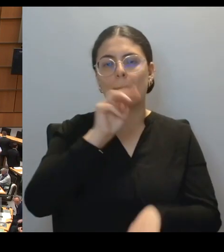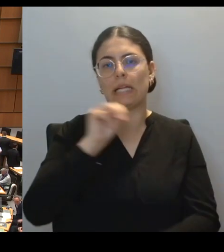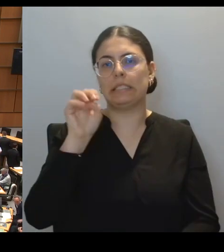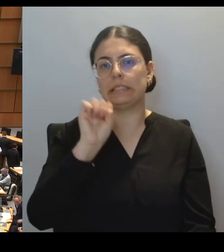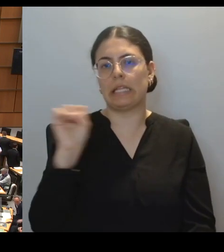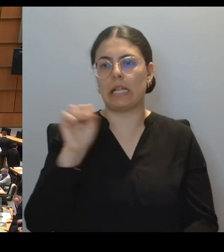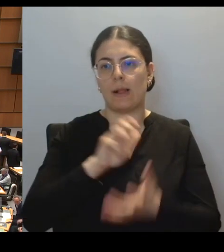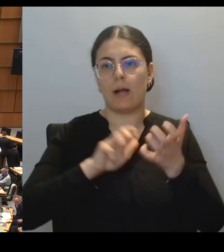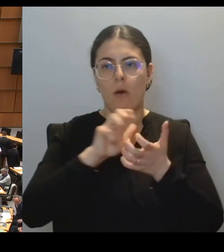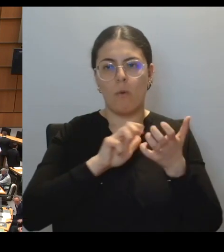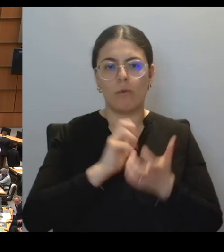Herr Carsten Schatz